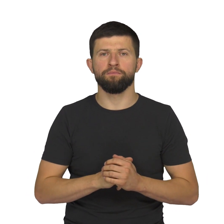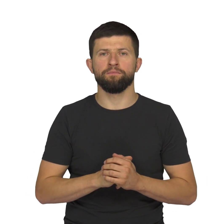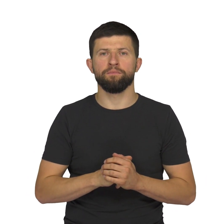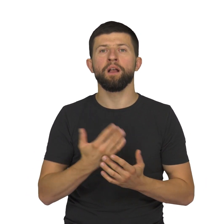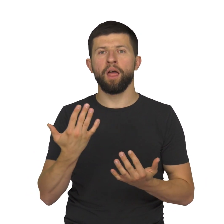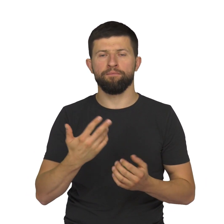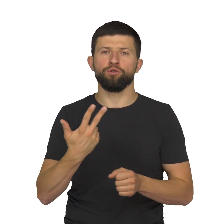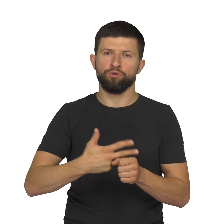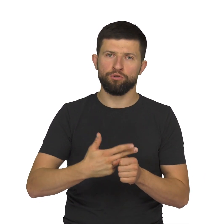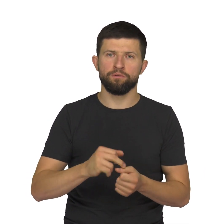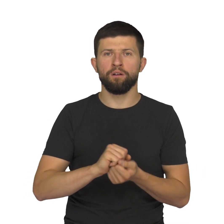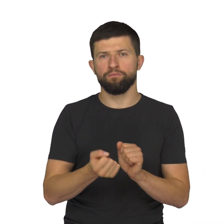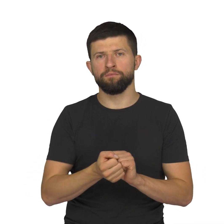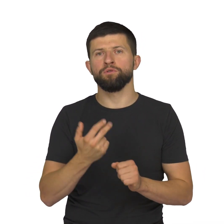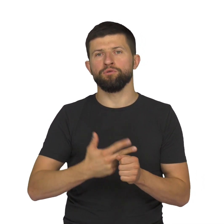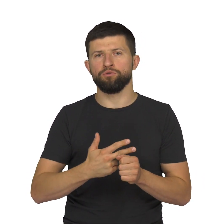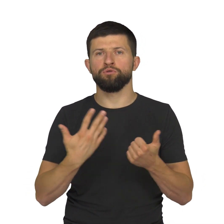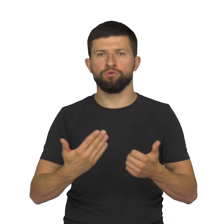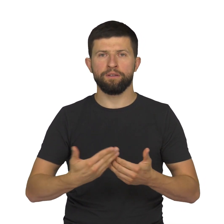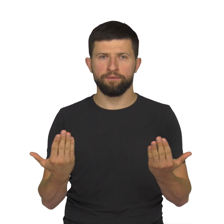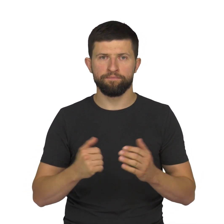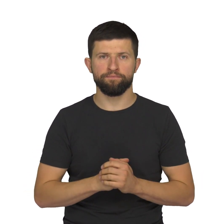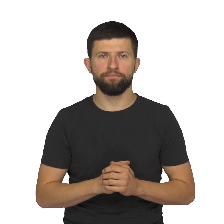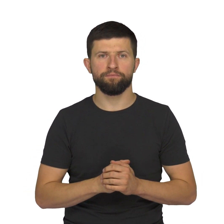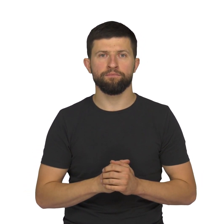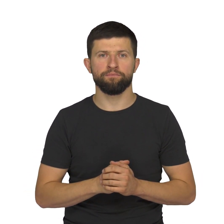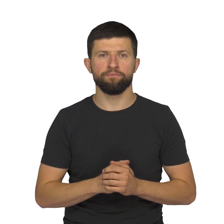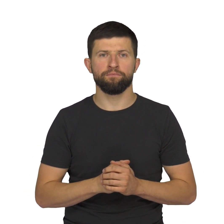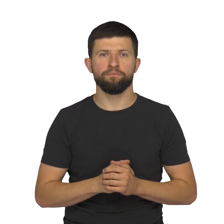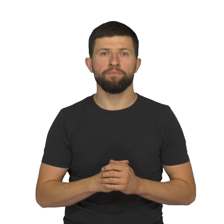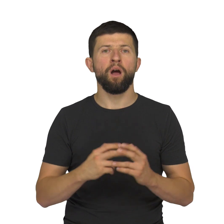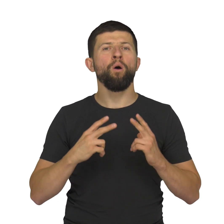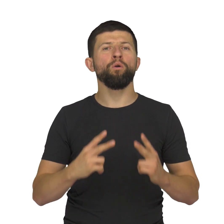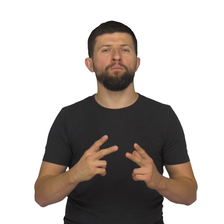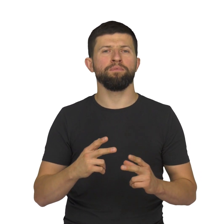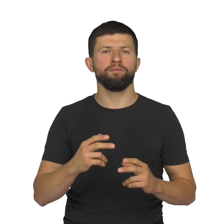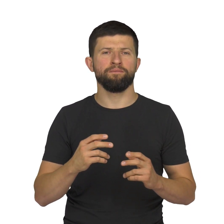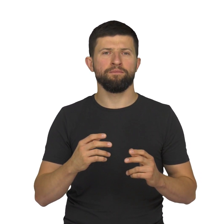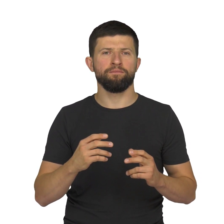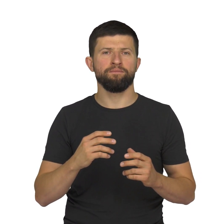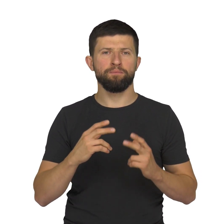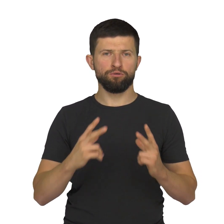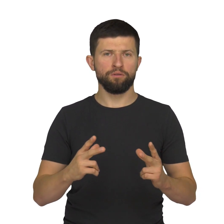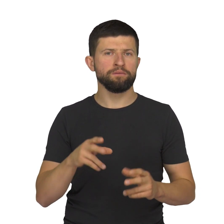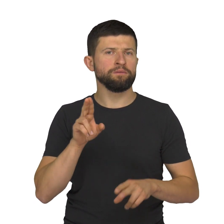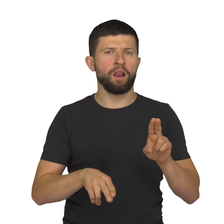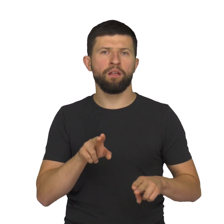w wymiarze 30 lub 36 dni. Wymiar urlopu wypoczynkowego